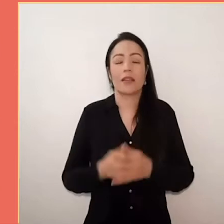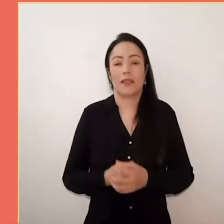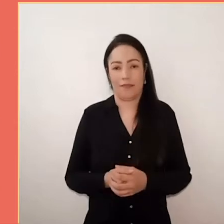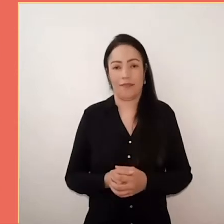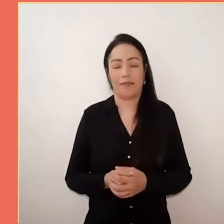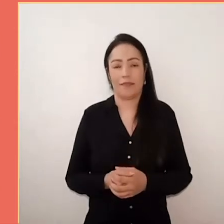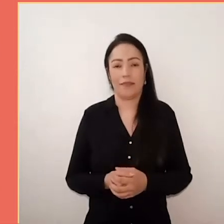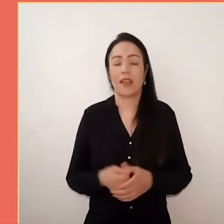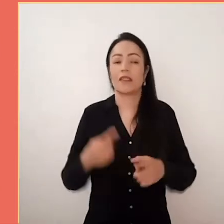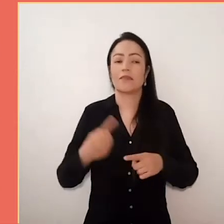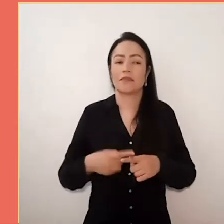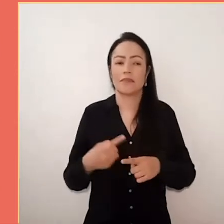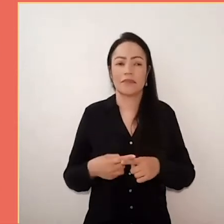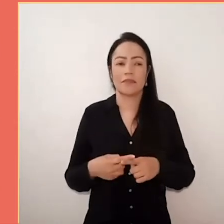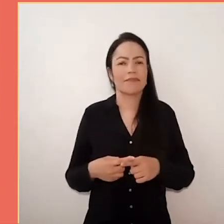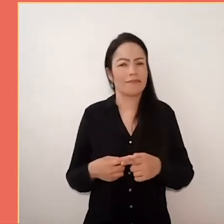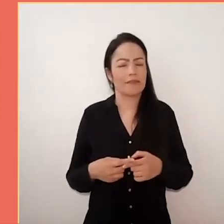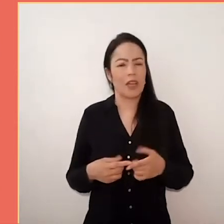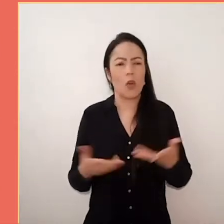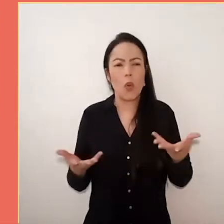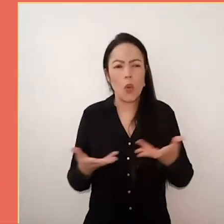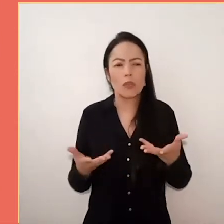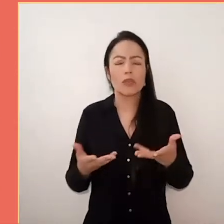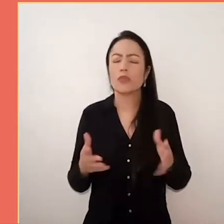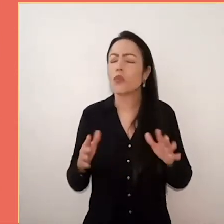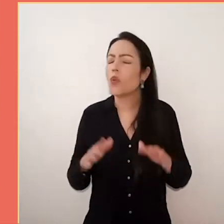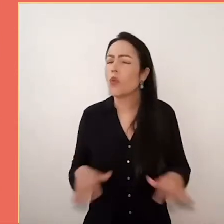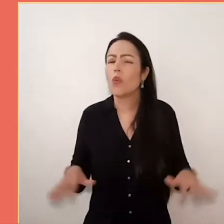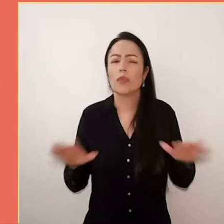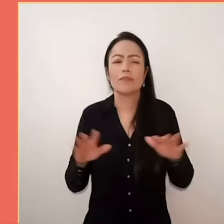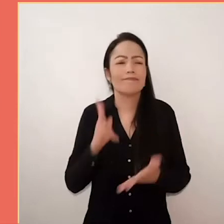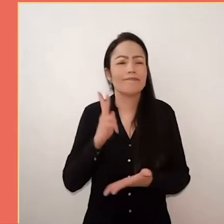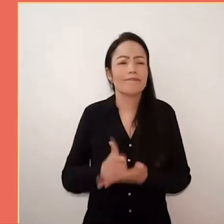Porque cometemos todos os mesmos erros